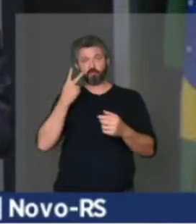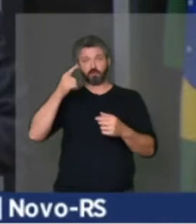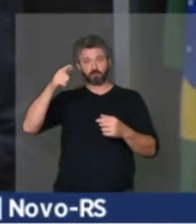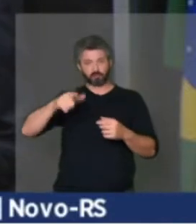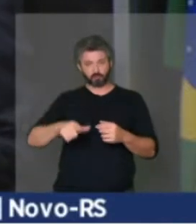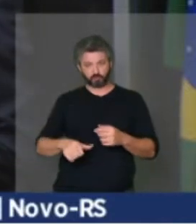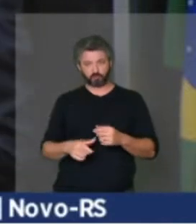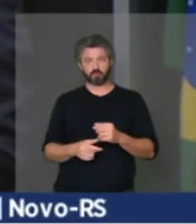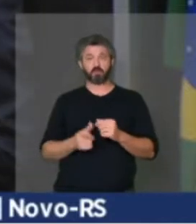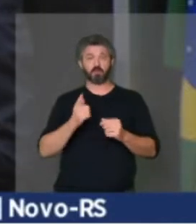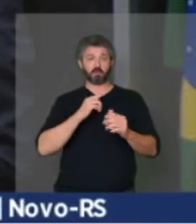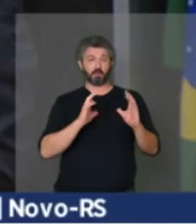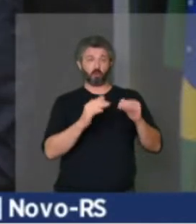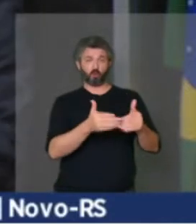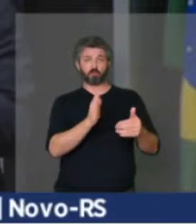CTASP E NA C FFC COM O MEU VOTO JÁ FORAM APROVADAS